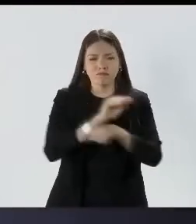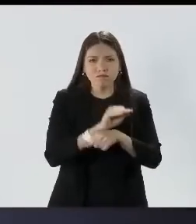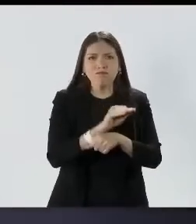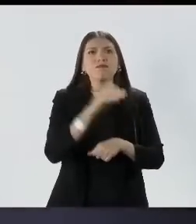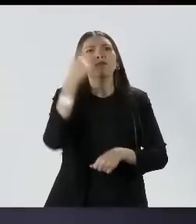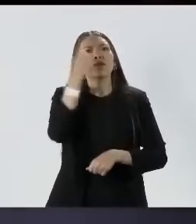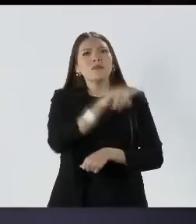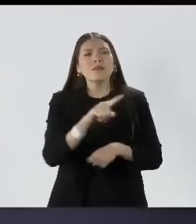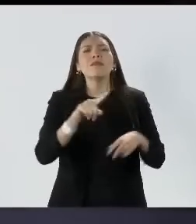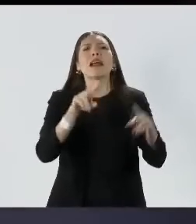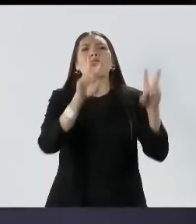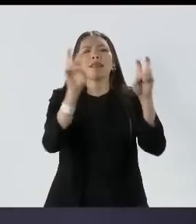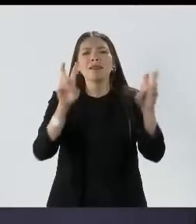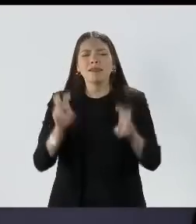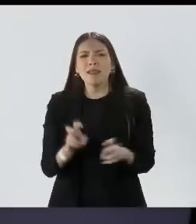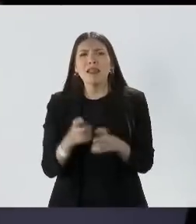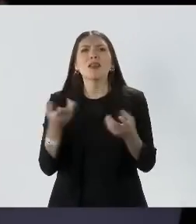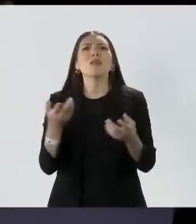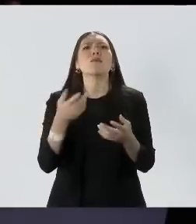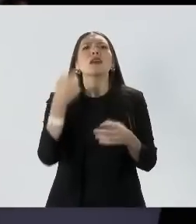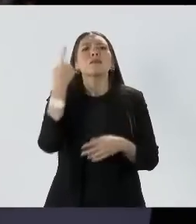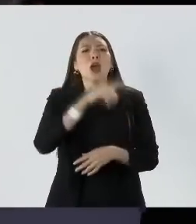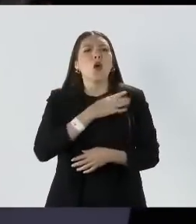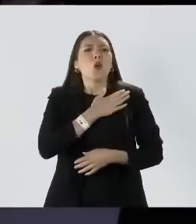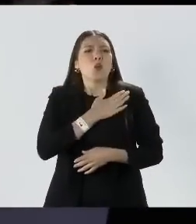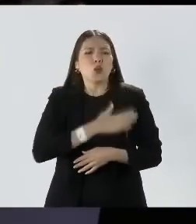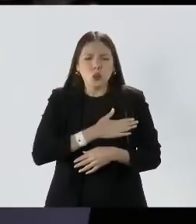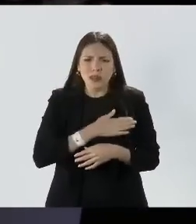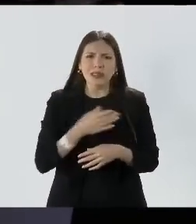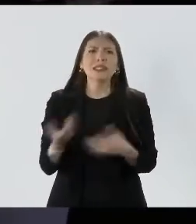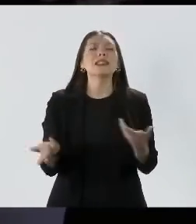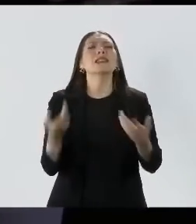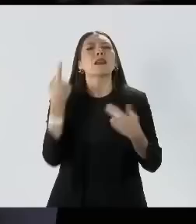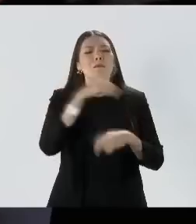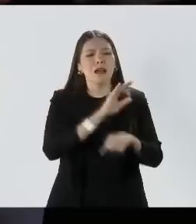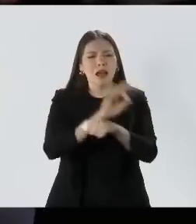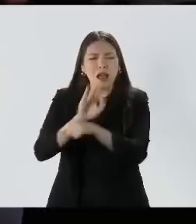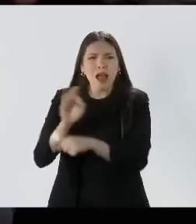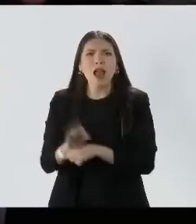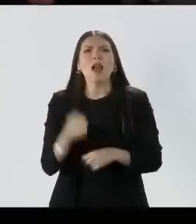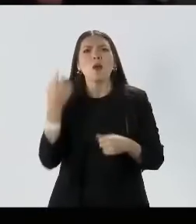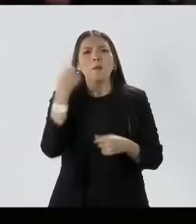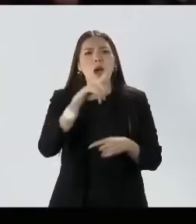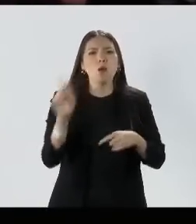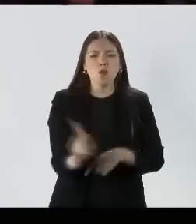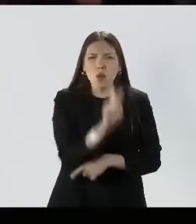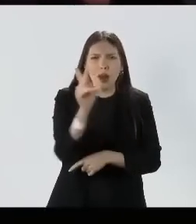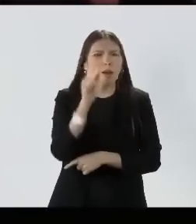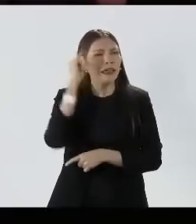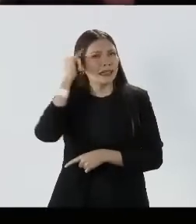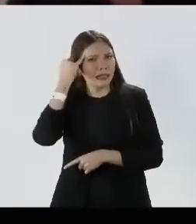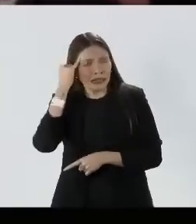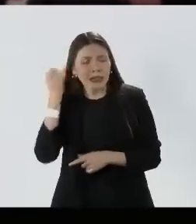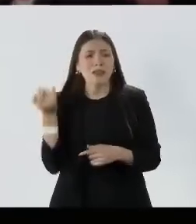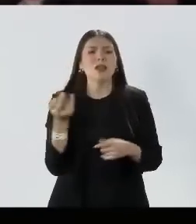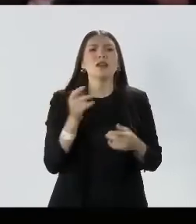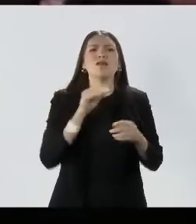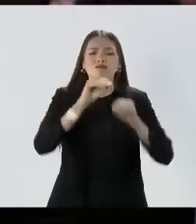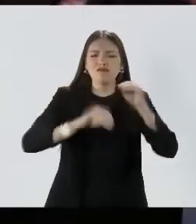Justicia igualdad sustantiva derechos de los pueblos indígenas programas sociales derechos